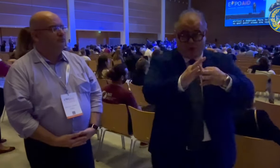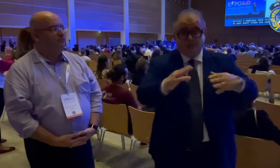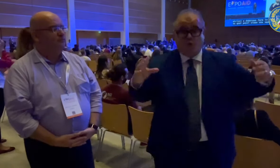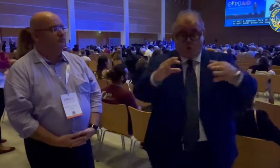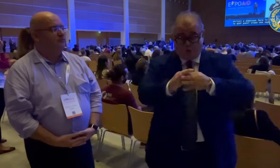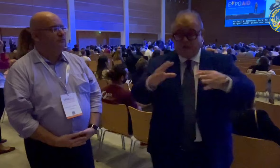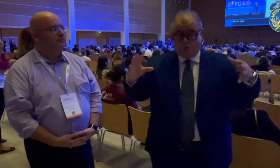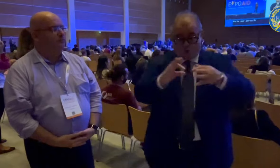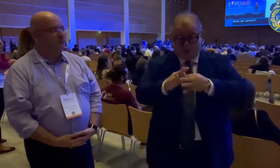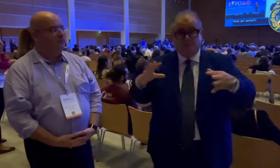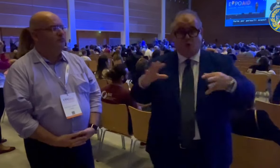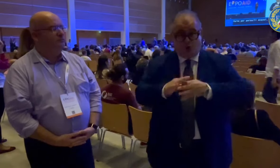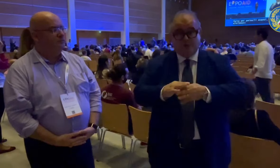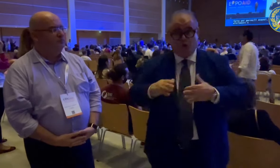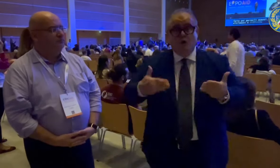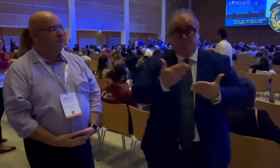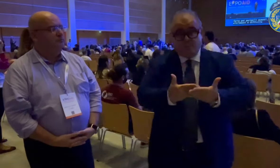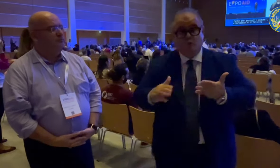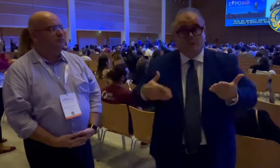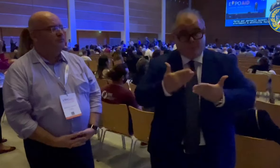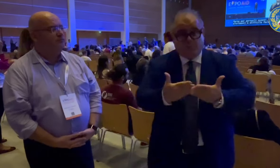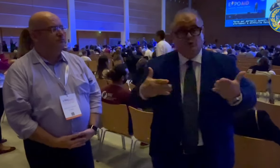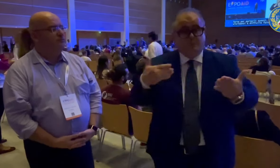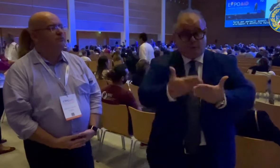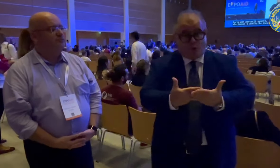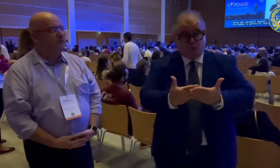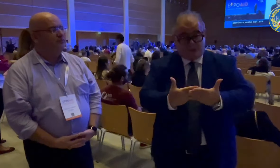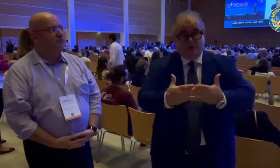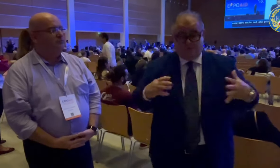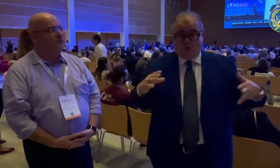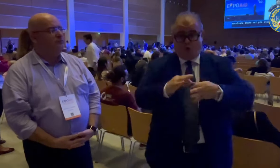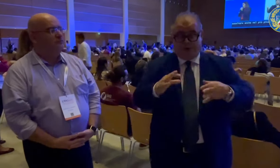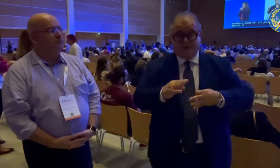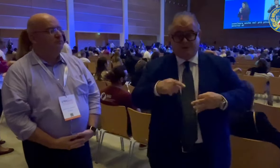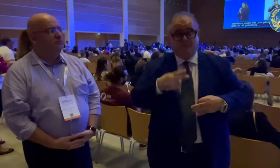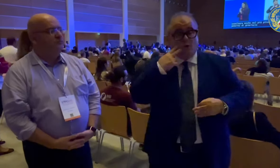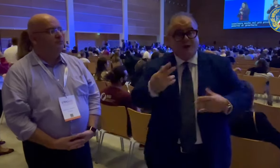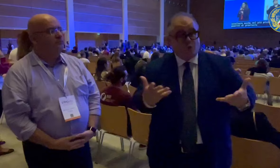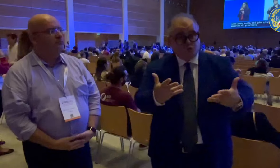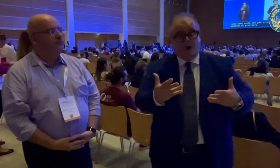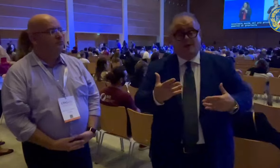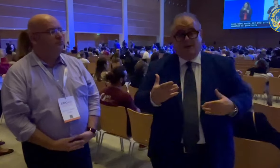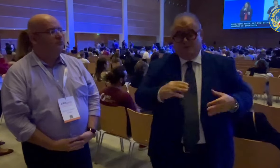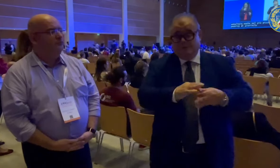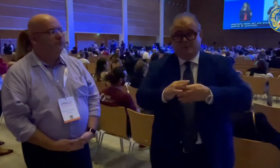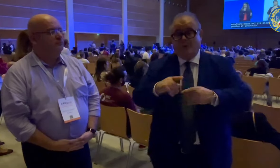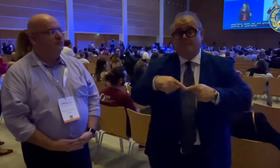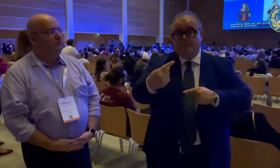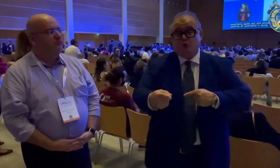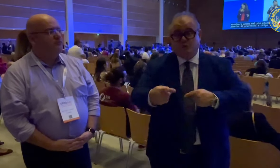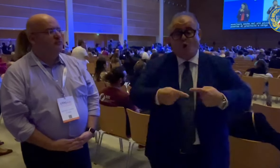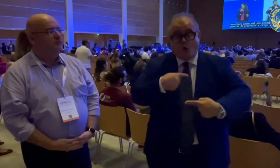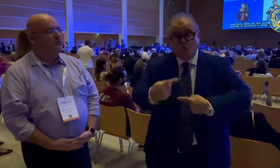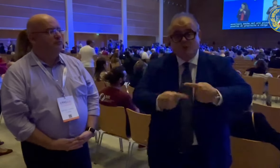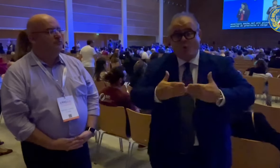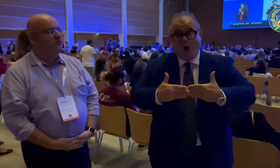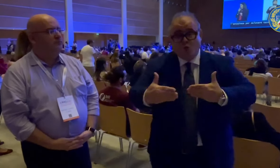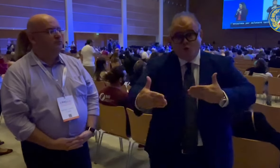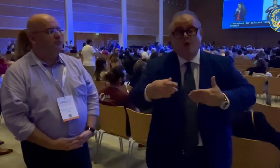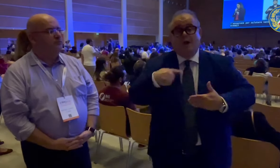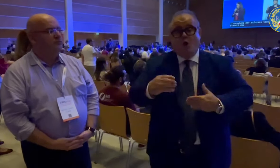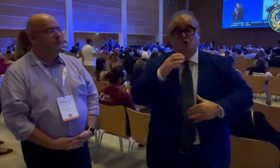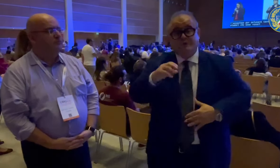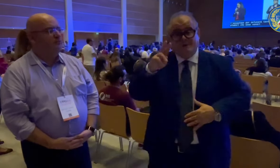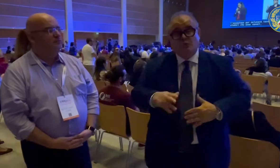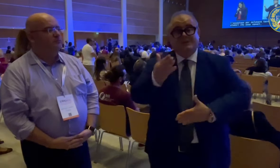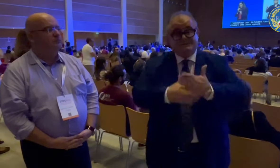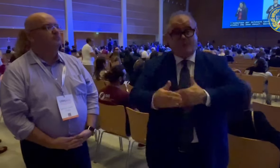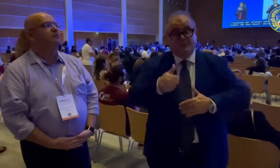ragionare in occasione dei prossimi lavori dell’Osservatorio Nazionale sulla condizione delle Persone con Disabilità, affinché ciascuna realtà possa avanzare